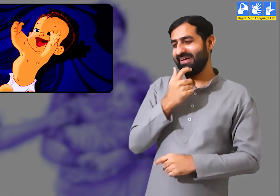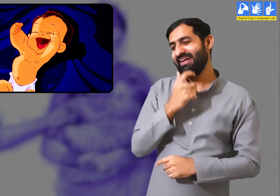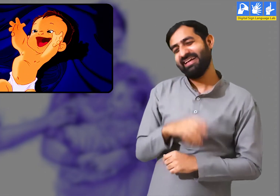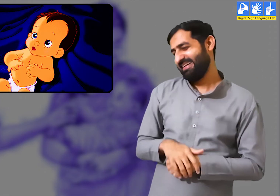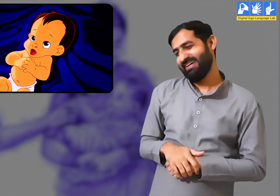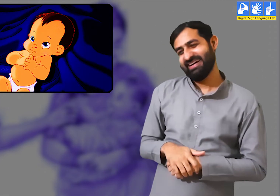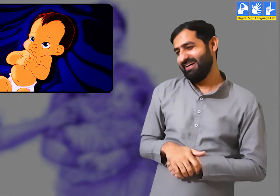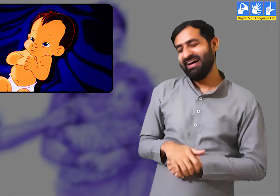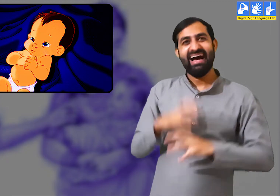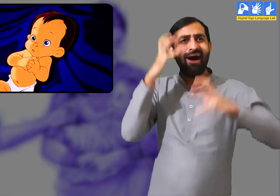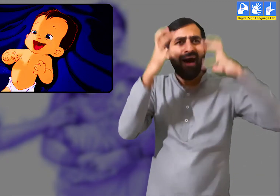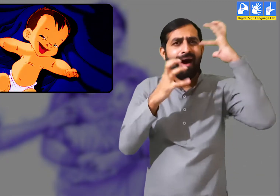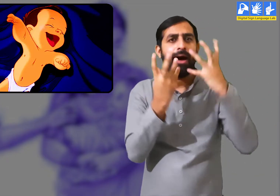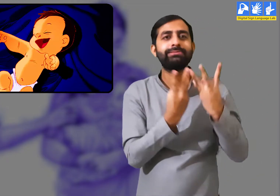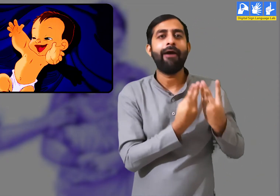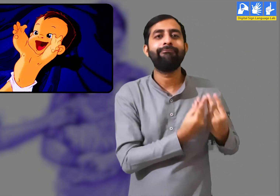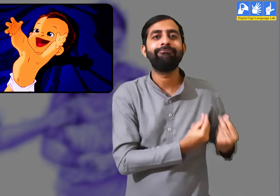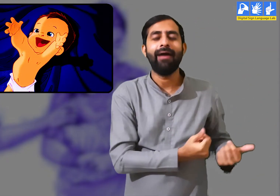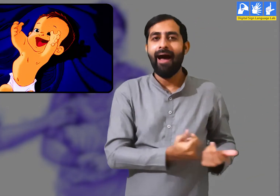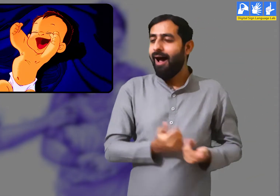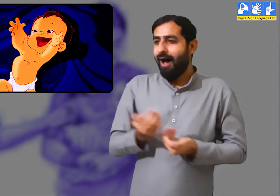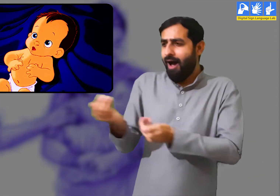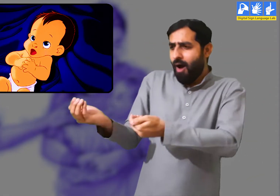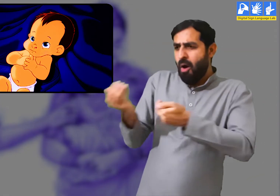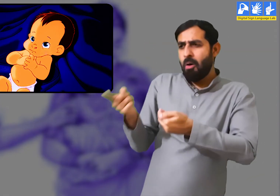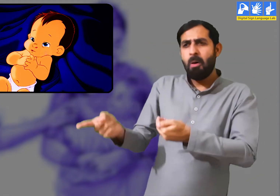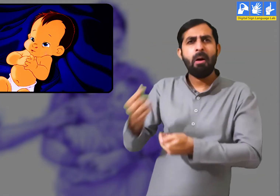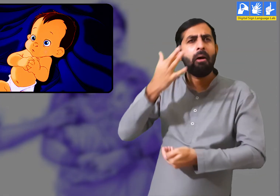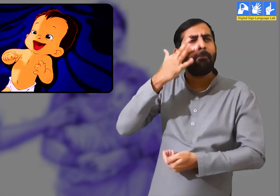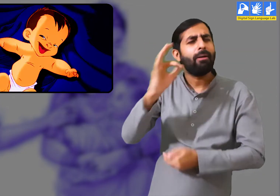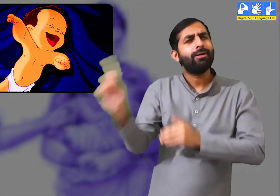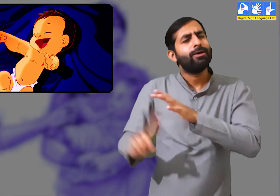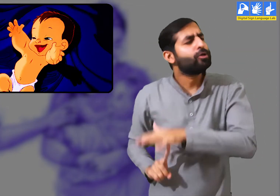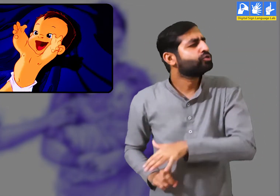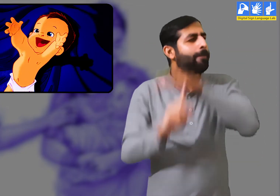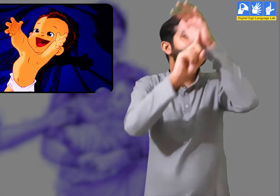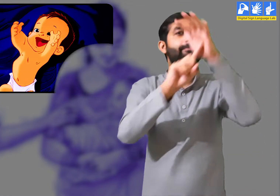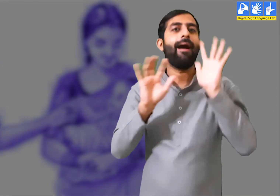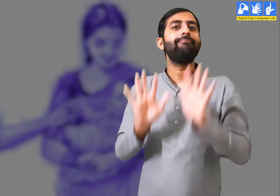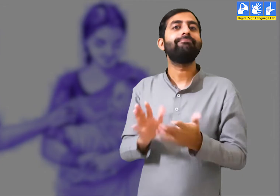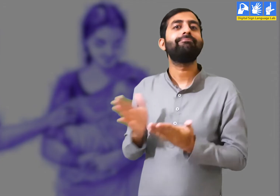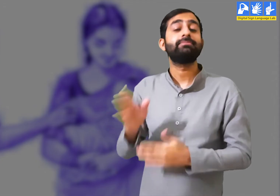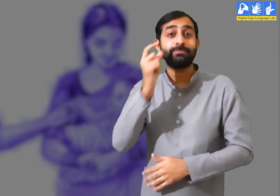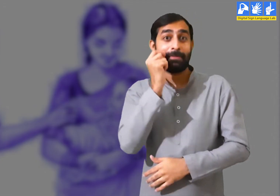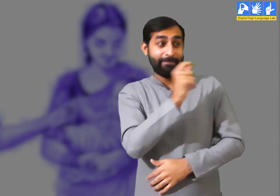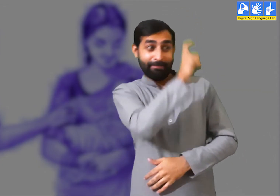बच्चों की हसीं हमारी सारी परेशानियों को भुला देती हैं। इसलिए बच्चों से हमें जीवन में सबसे अधिक ख़ुशी मिलती हैं।